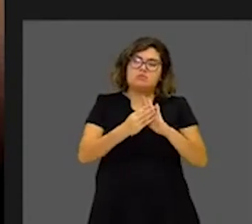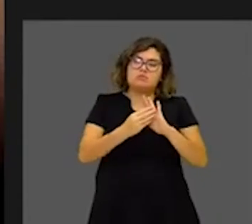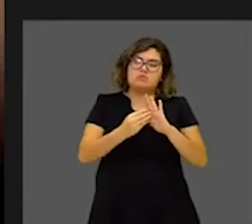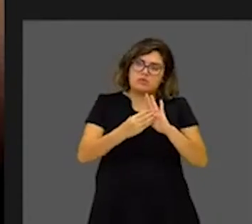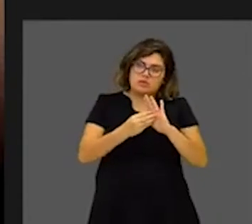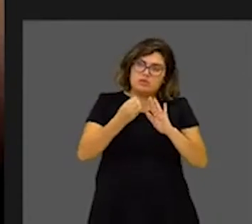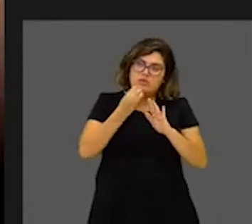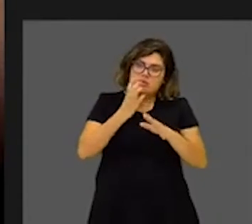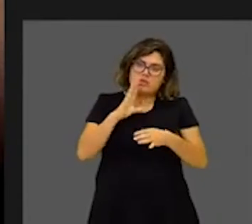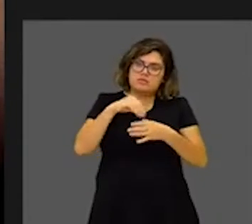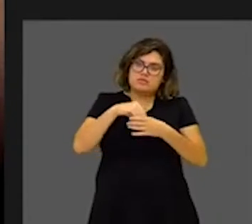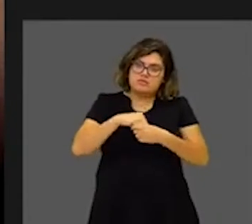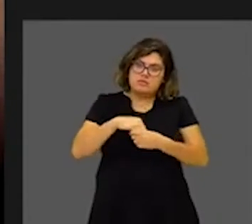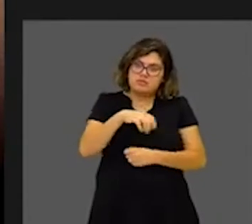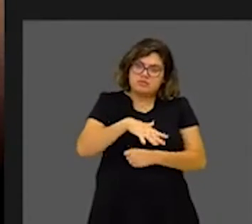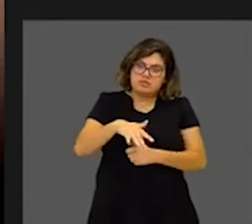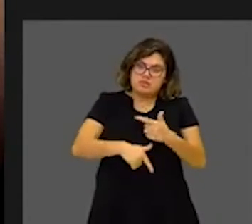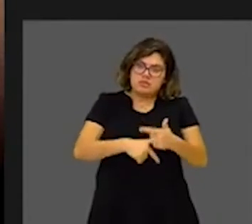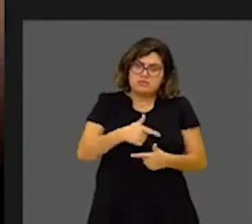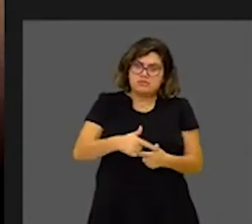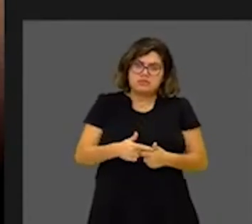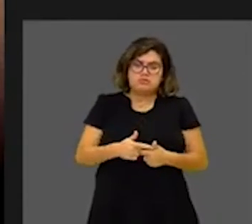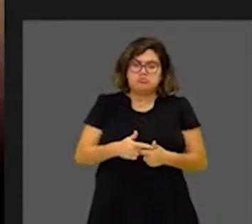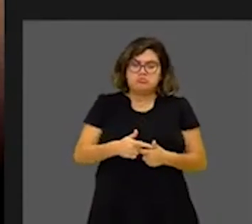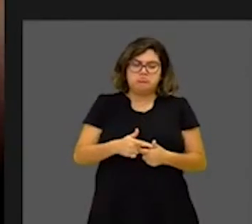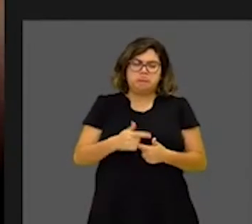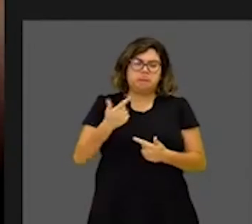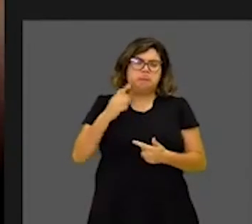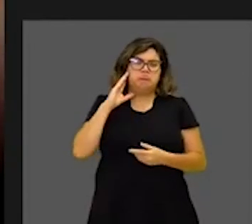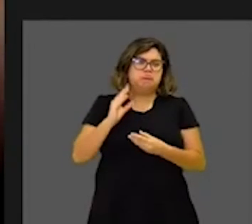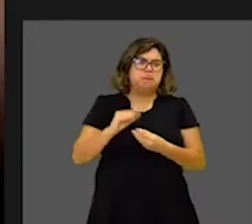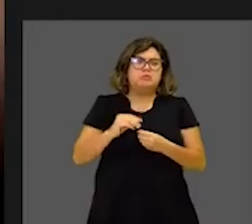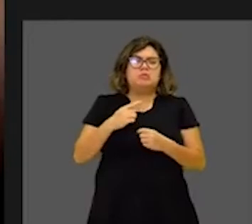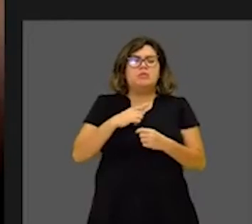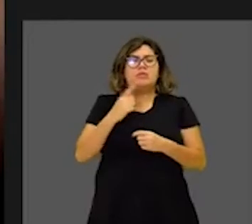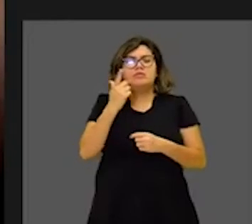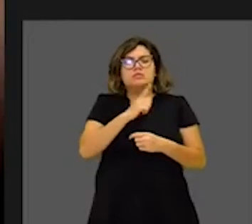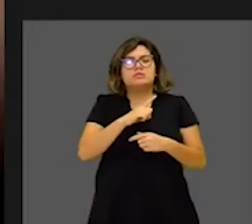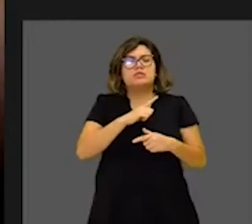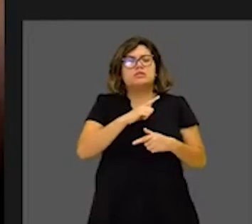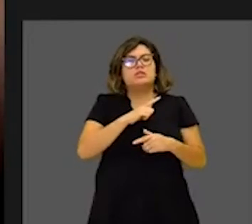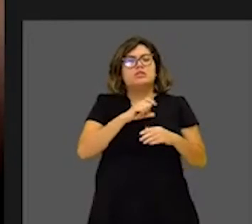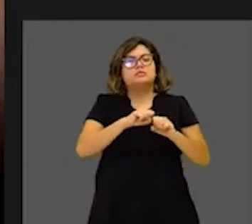partidárias mesmo não se entende muito bem porque atravessar um sistema que ninguém conhece que é